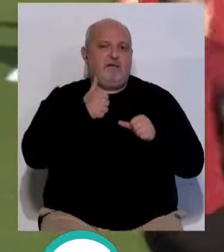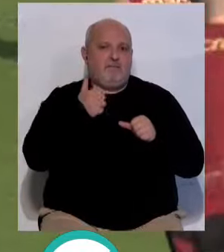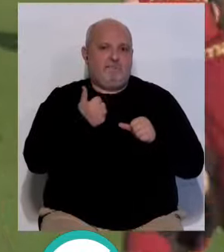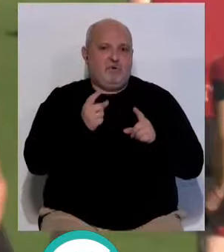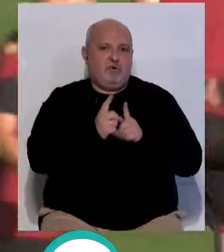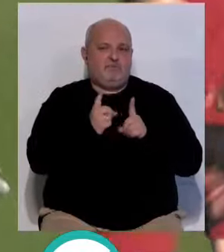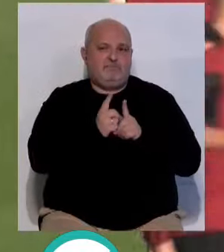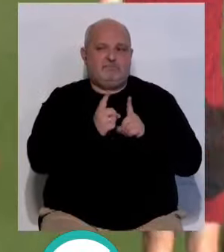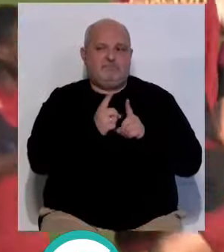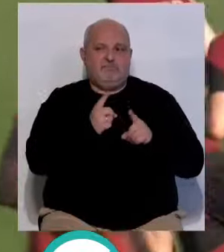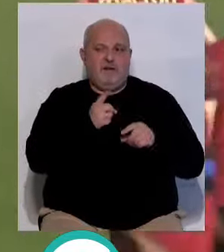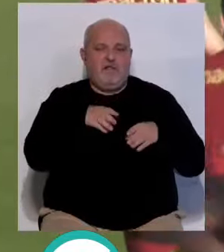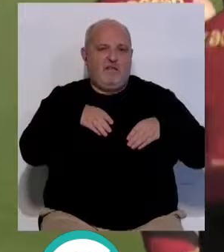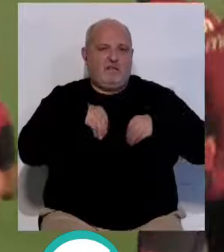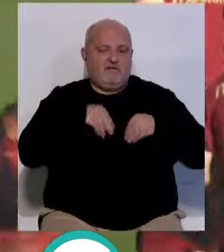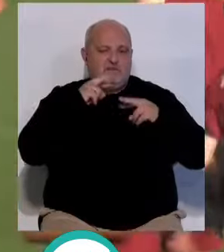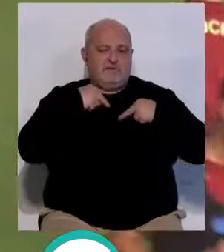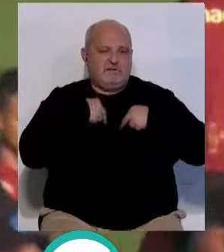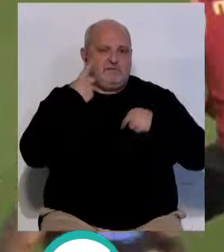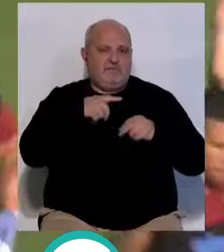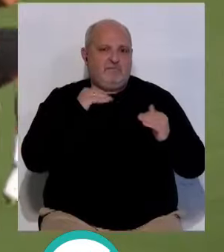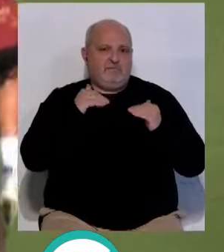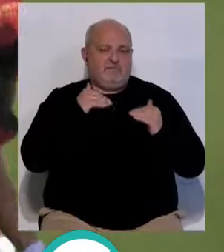pero que yo creo que él aceptaba cuál era su rol esta temporada Yo creo que el entrenador